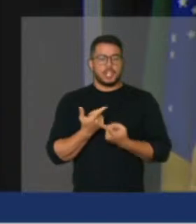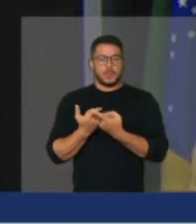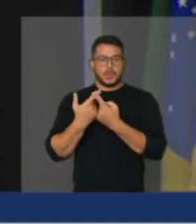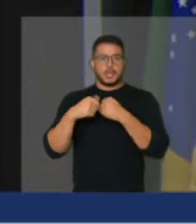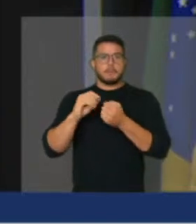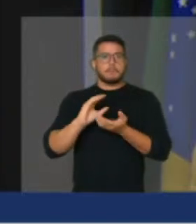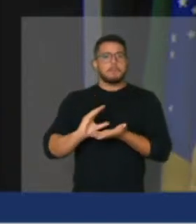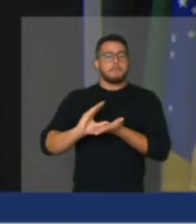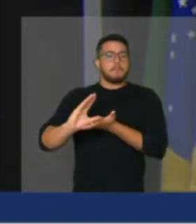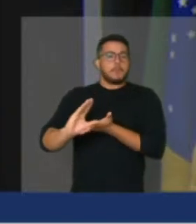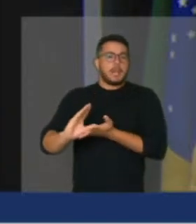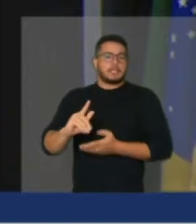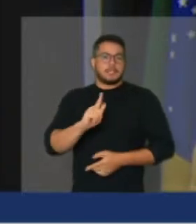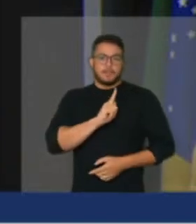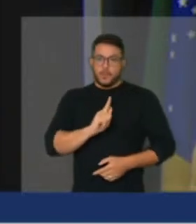PRECATÓRIO, CHEGA NA HORA DE PAGAR O GOVERNO DIZ QUE VAI